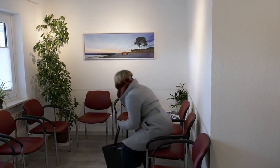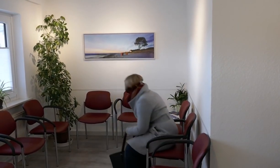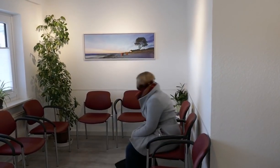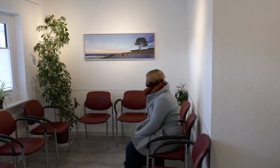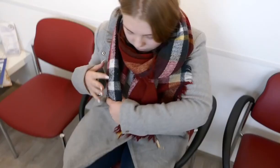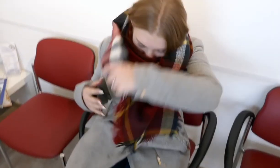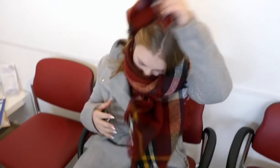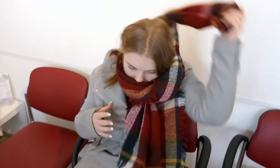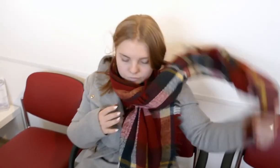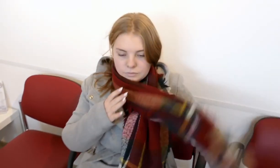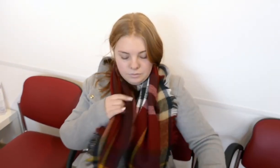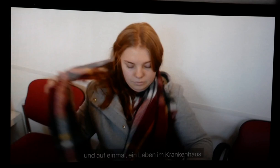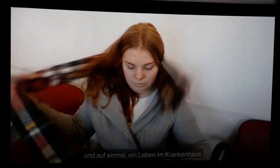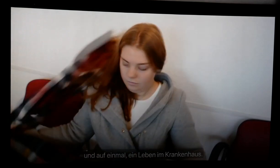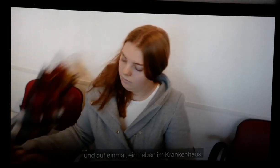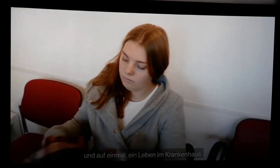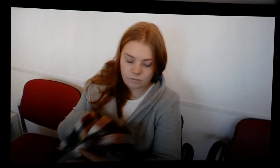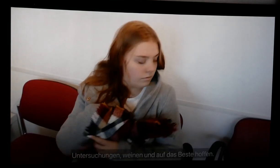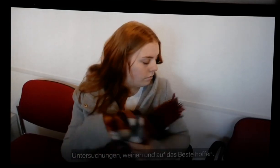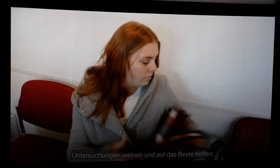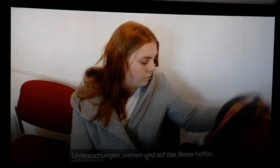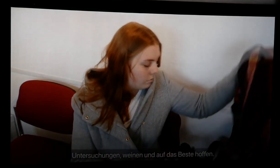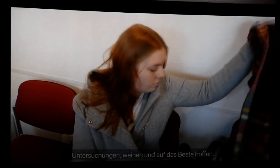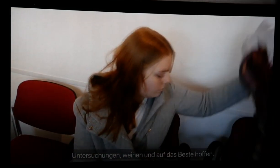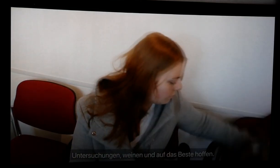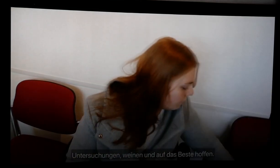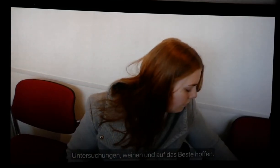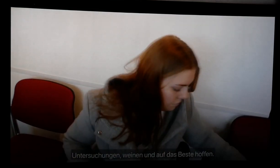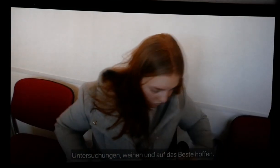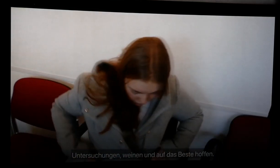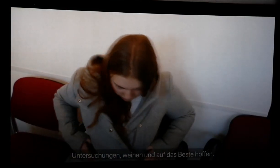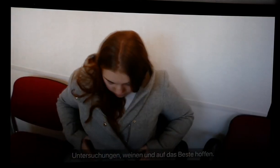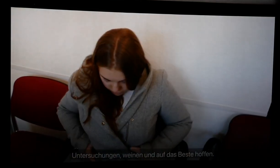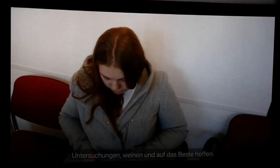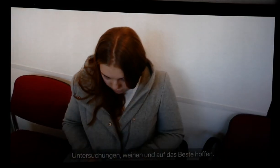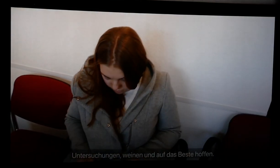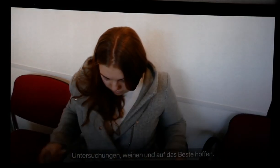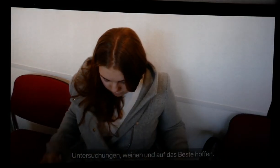und auf einmal, ein Leben im Krankenhaus. Untersuchungen, weinen und auf das Beste hoffen.